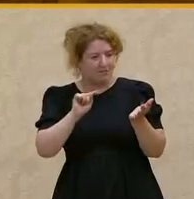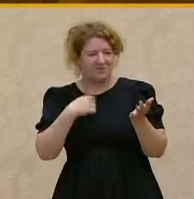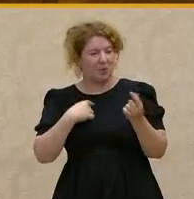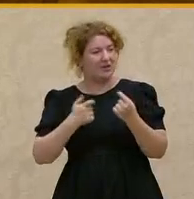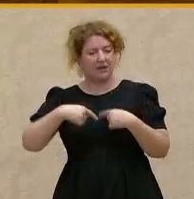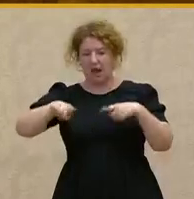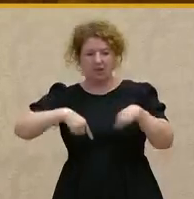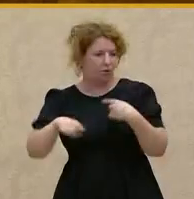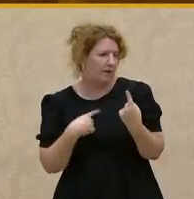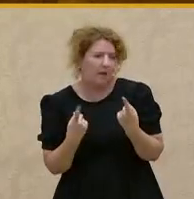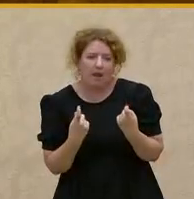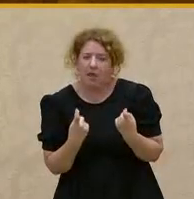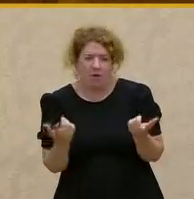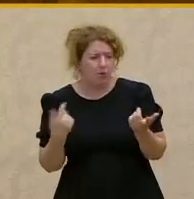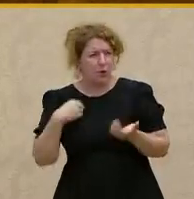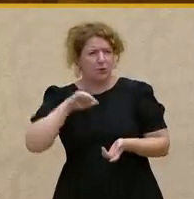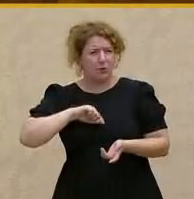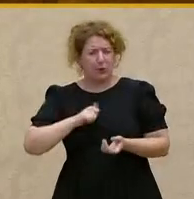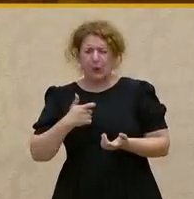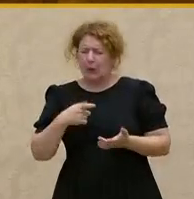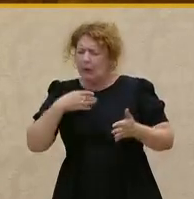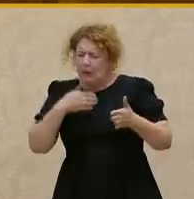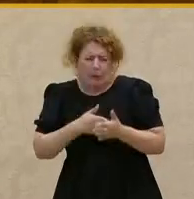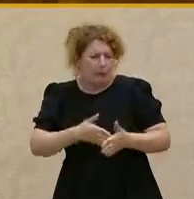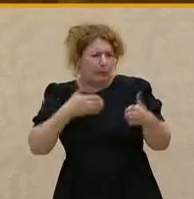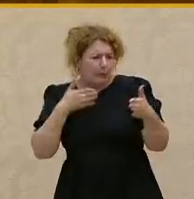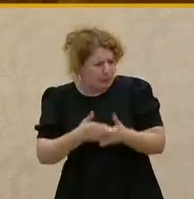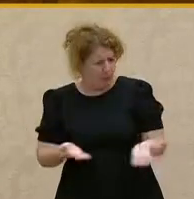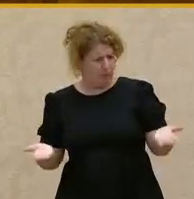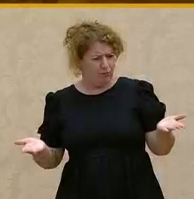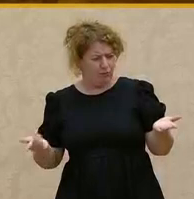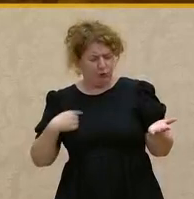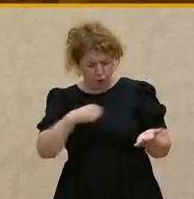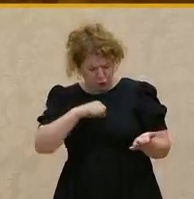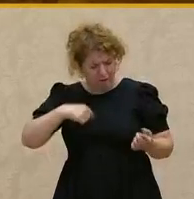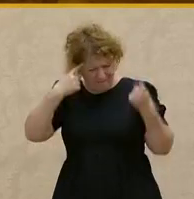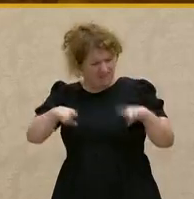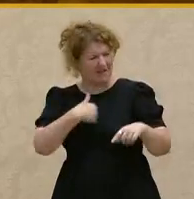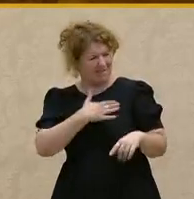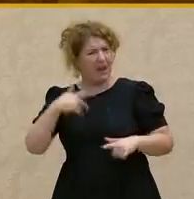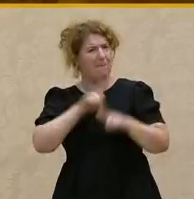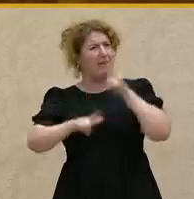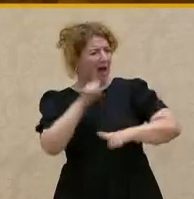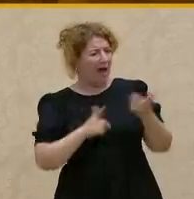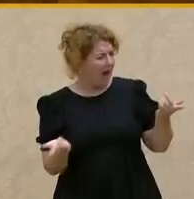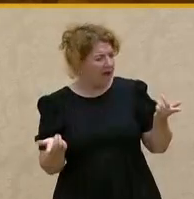transporte. Veo que es difícil ir yo sola, a viajar, a hacer transportes,